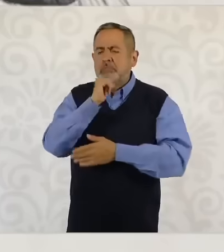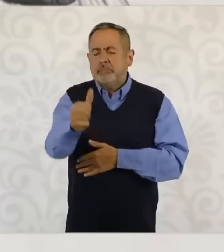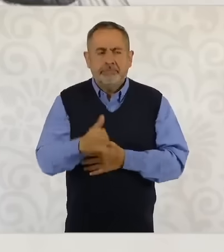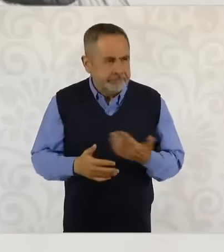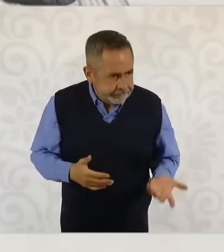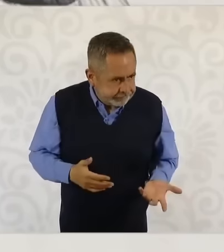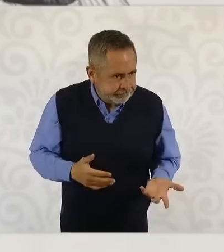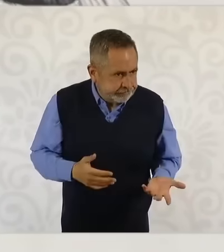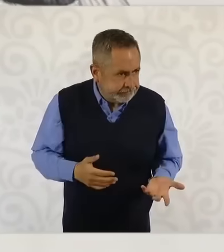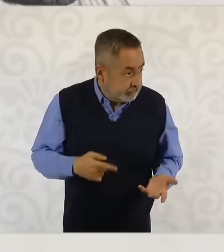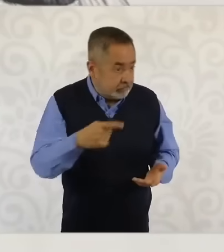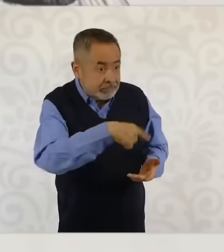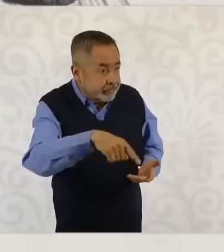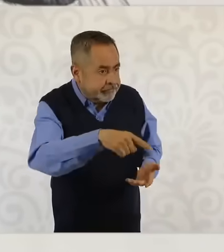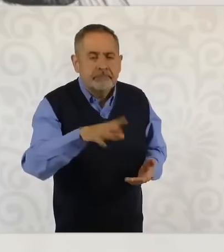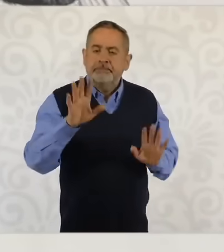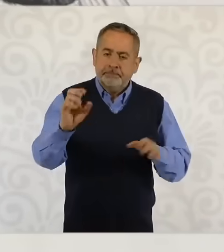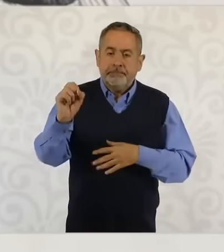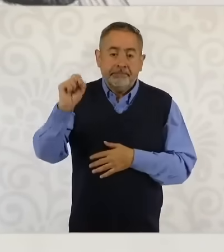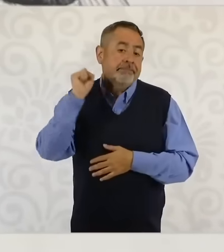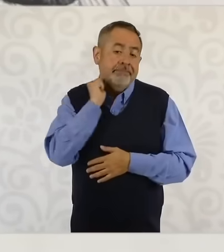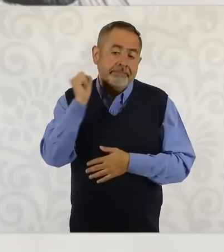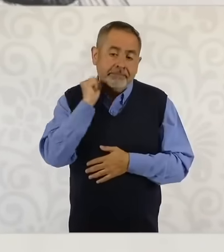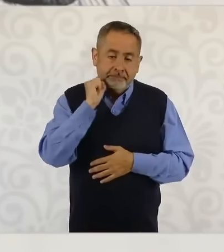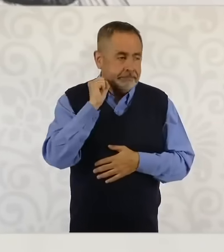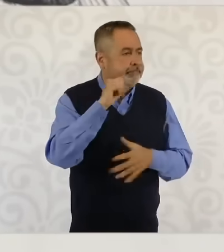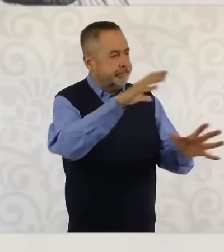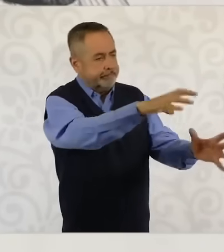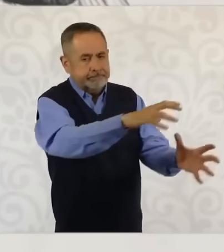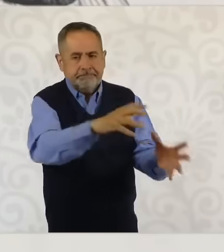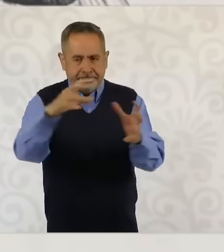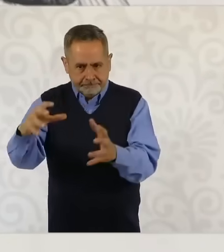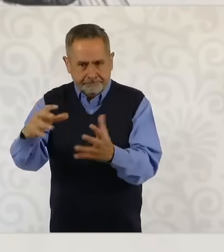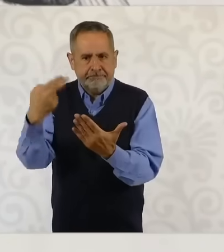El Senado tuvo que agarrar esos nombres para que no para que participaran y seleccionarlos